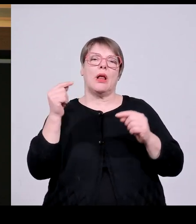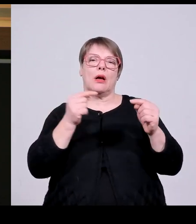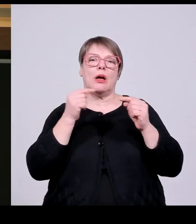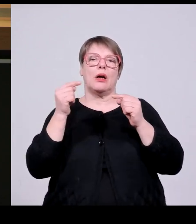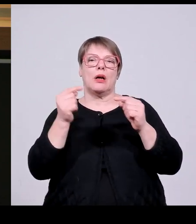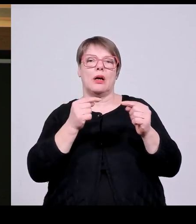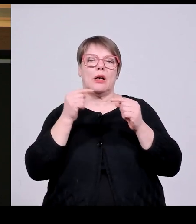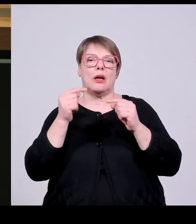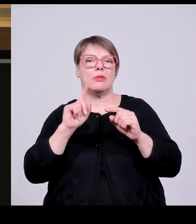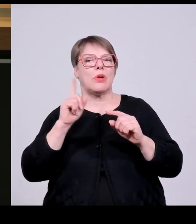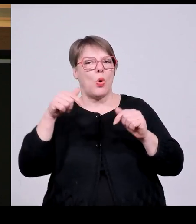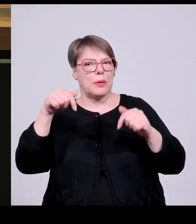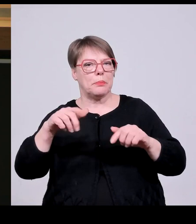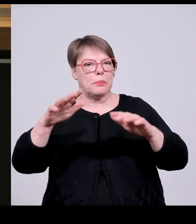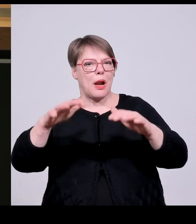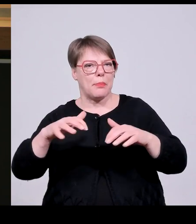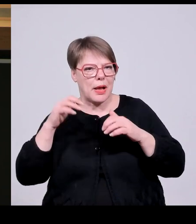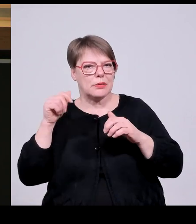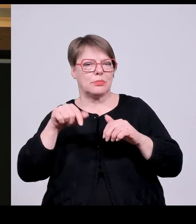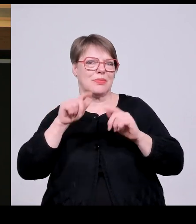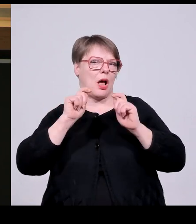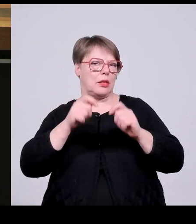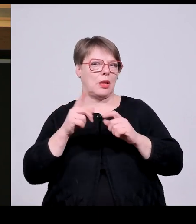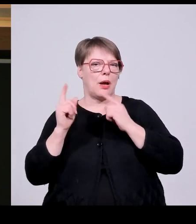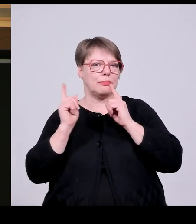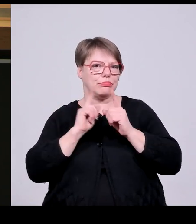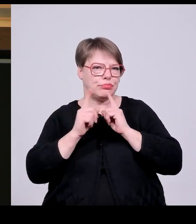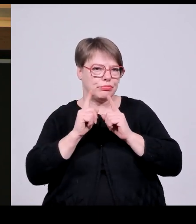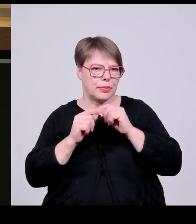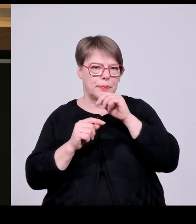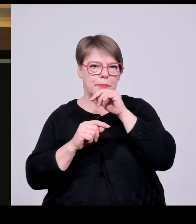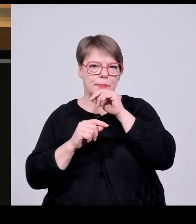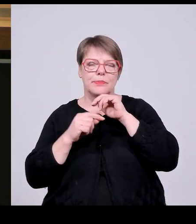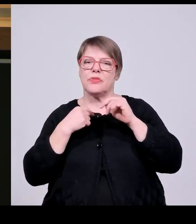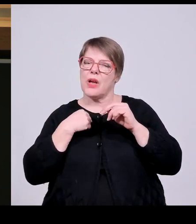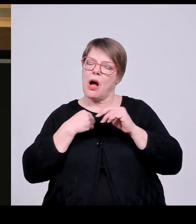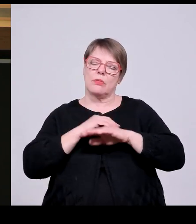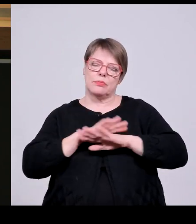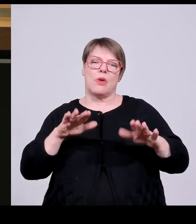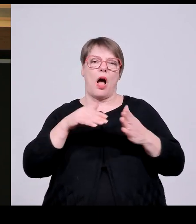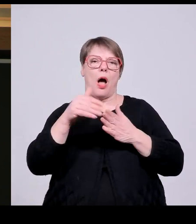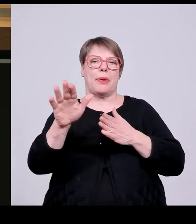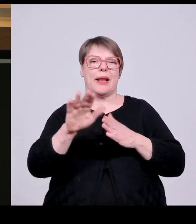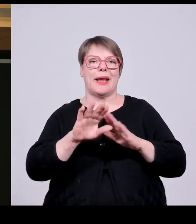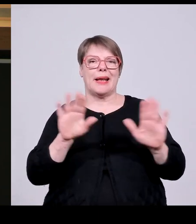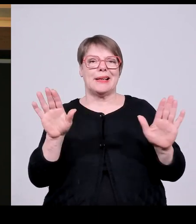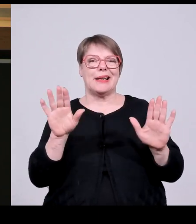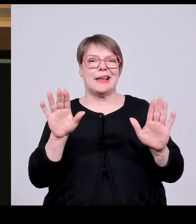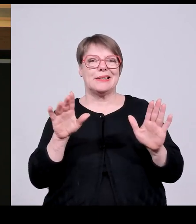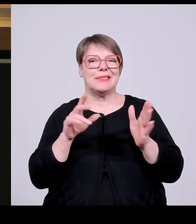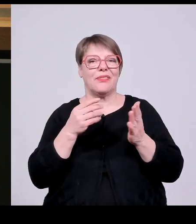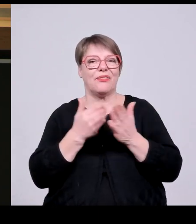knüpft Stelle zu den entsprechenden Vermietern darstellen und Probleme lösen, sondern in dem